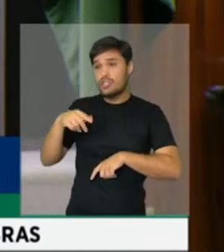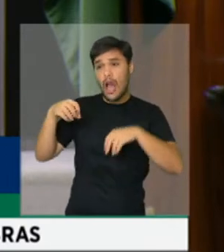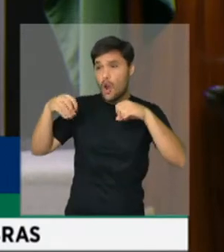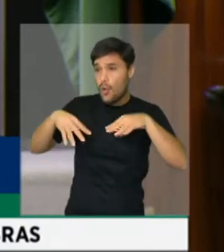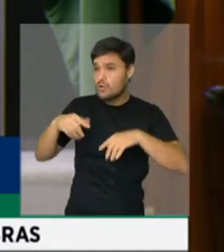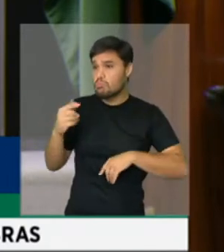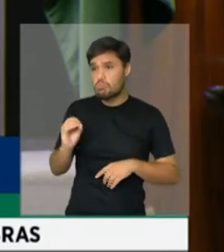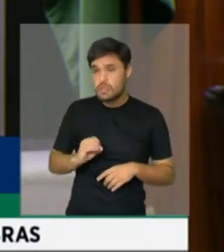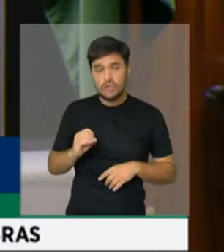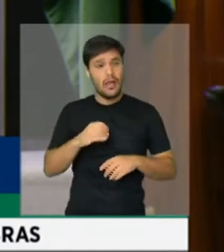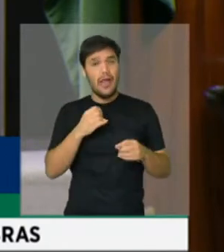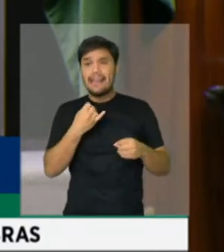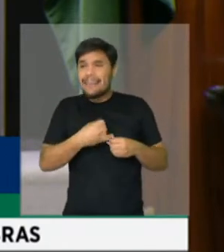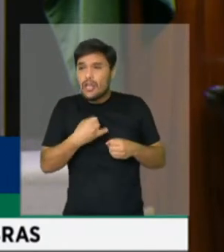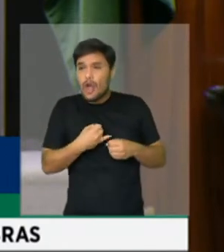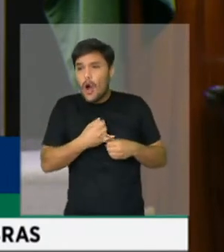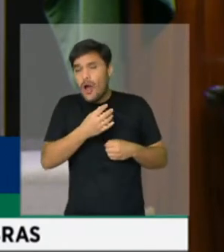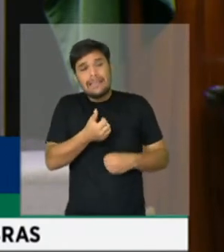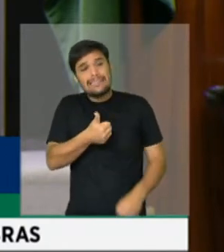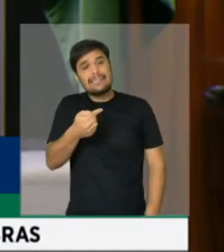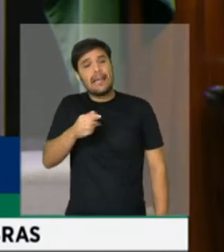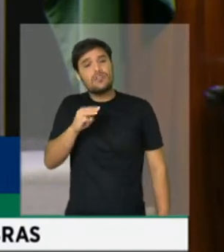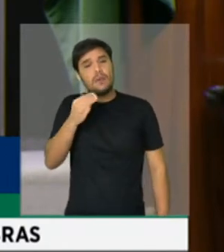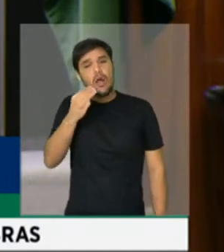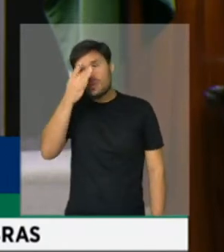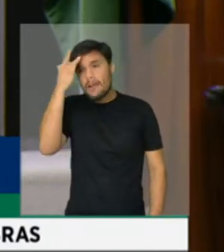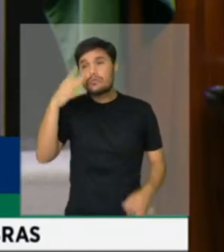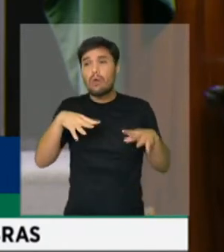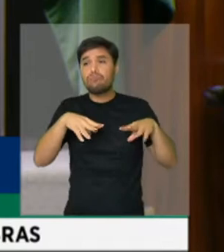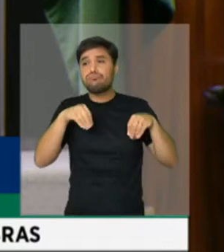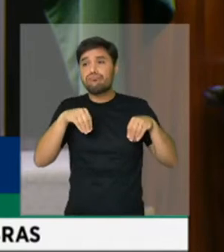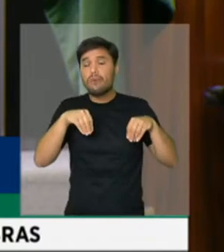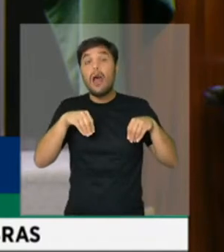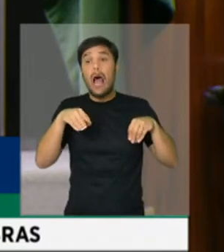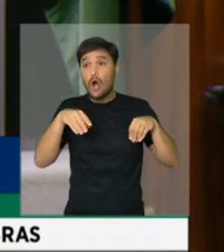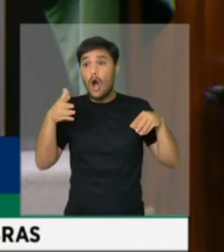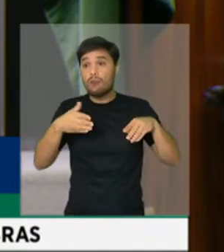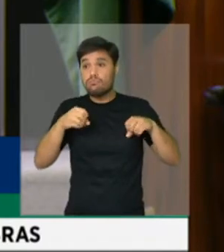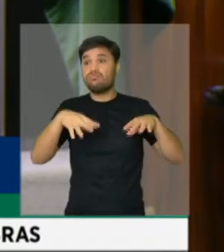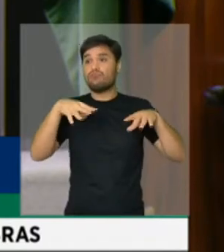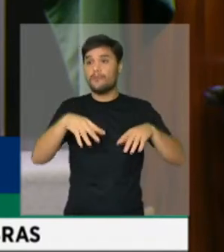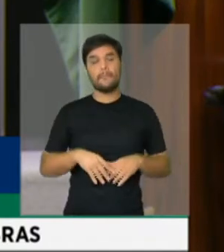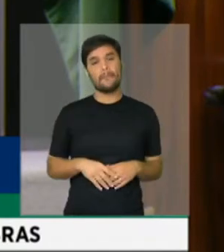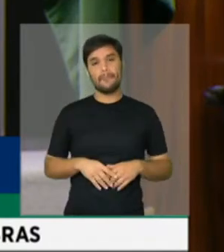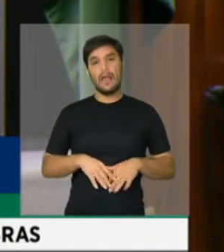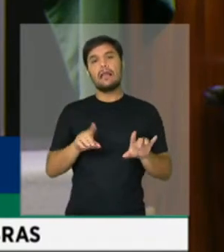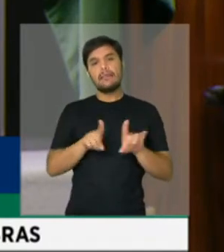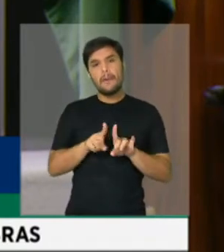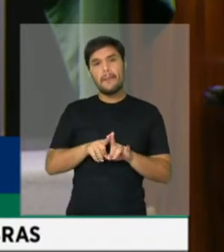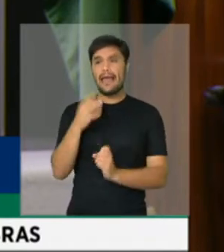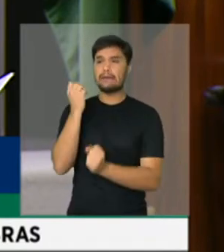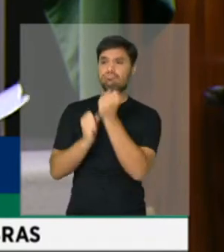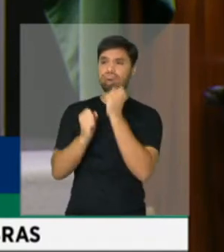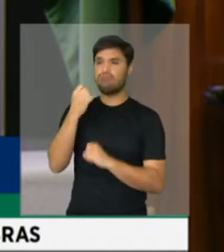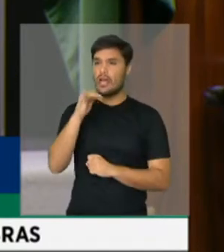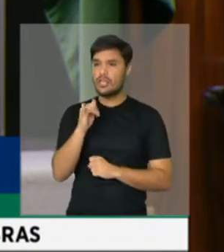INVESTIMENTO NO PAÍS. FIZEMOS O PROGRAMA LUZ PARA TODOS. PARA LEVAR LUZ PARA O NORDESTE, PARA O MENORIDADE, PARA O SETOR AGRÁRIO QUE NÃO TINHA, PARA O INTERIOR DO PAÍ